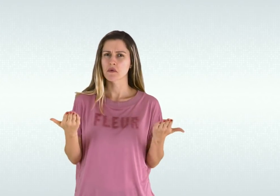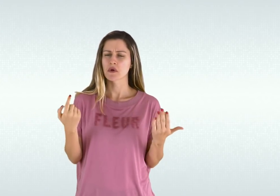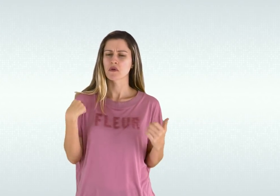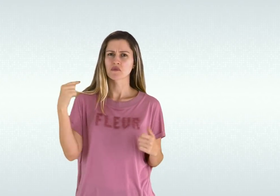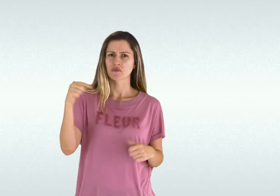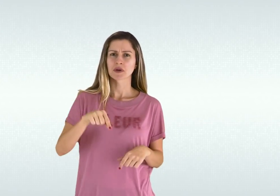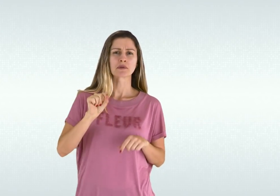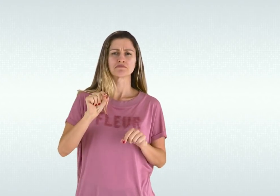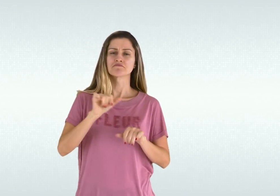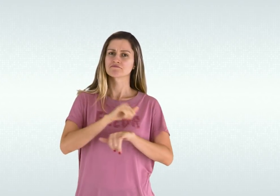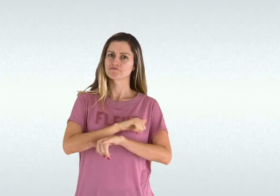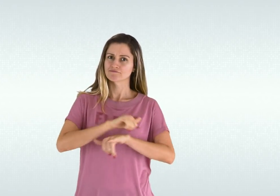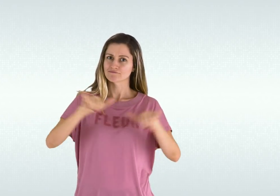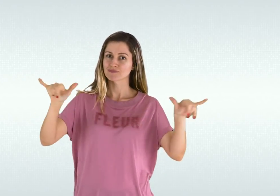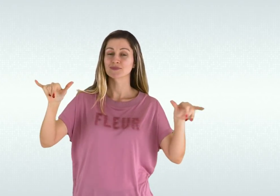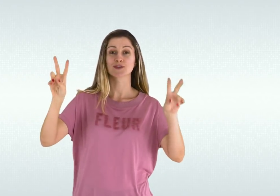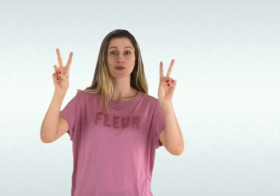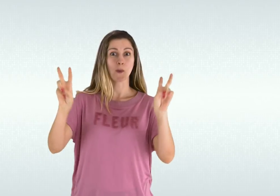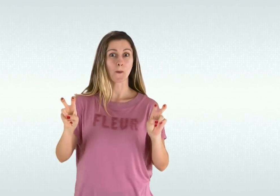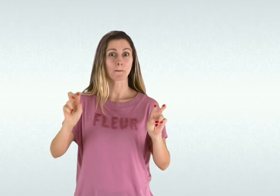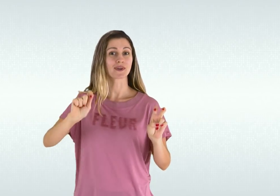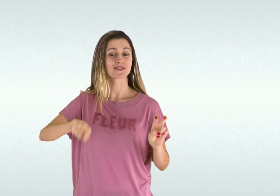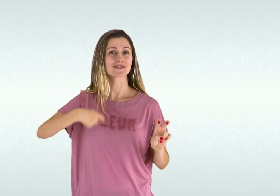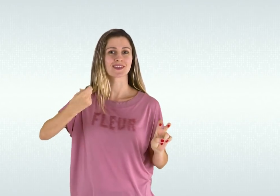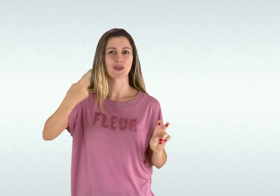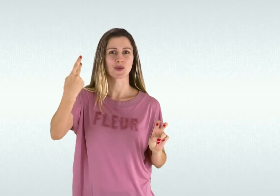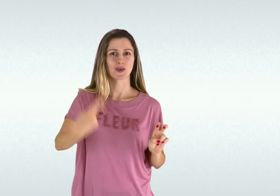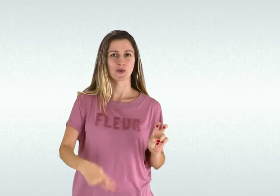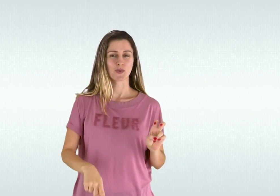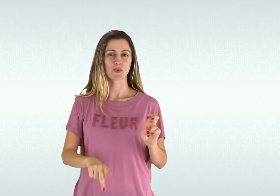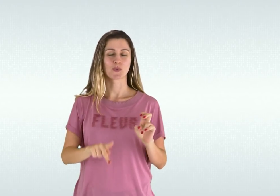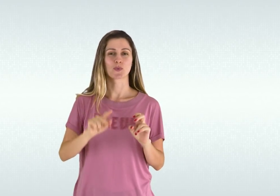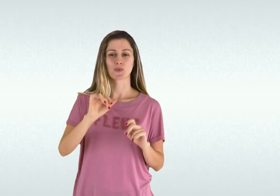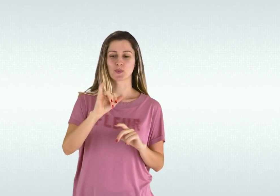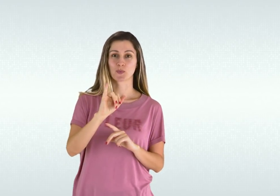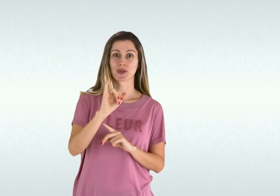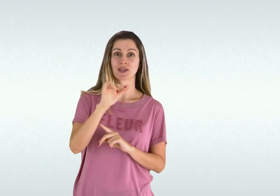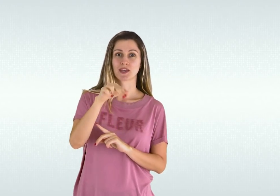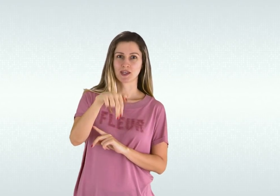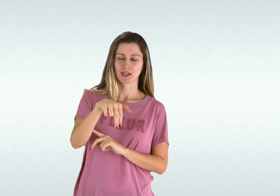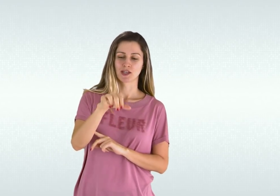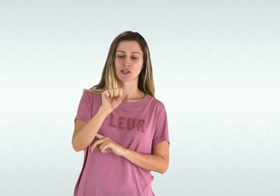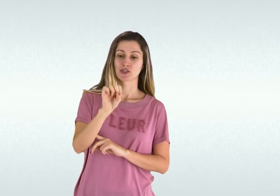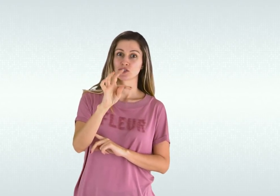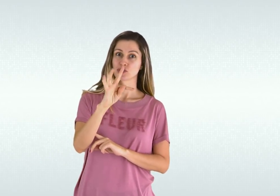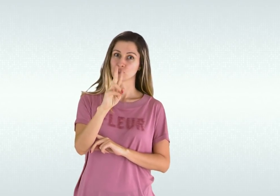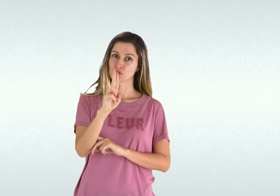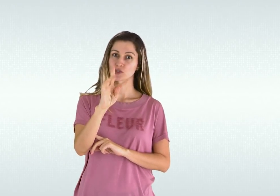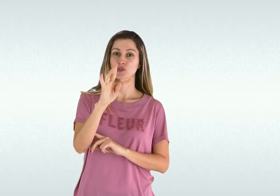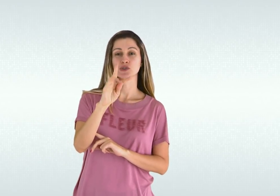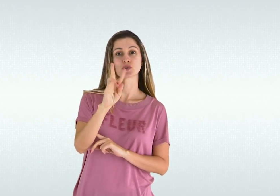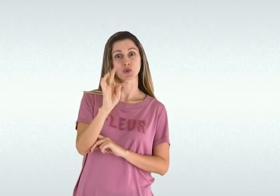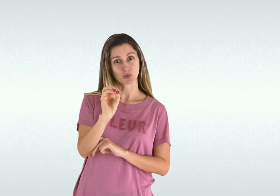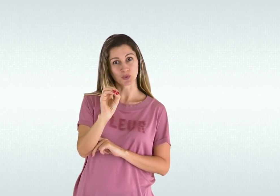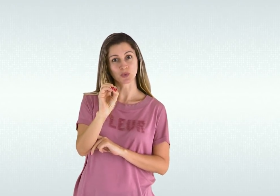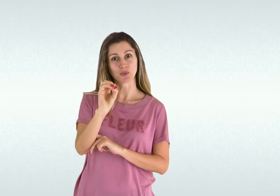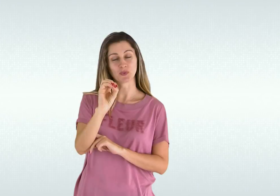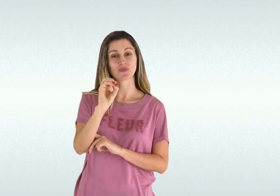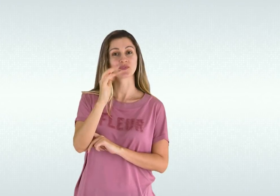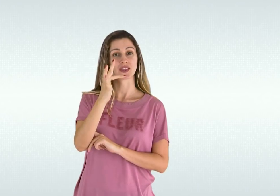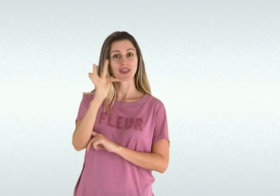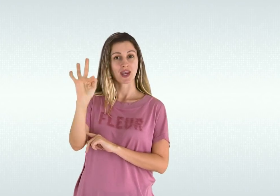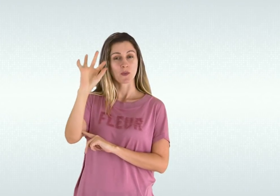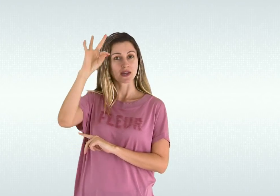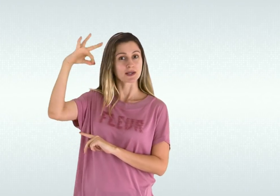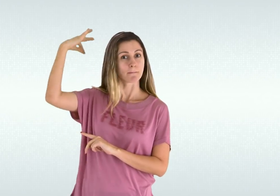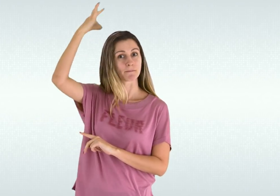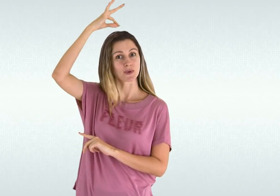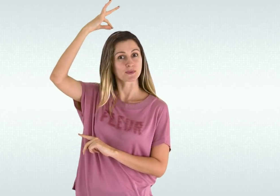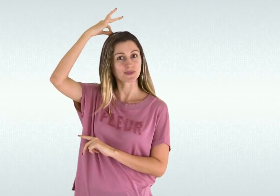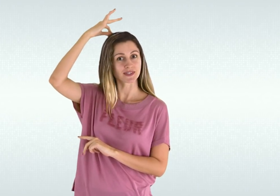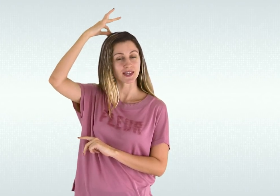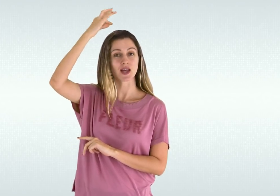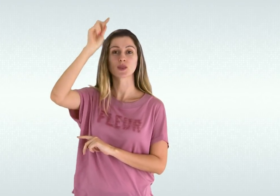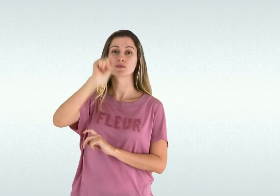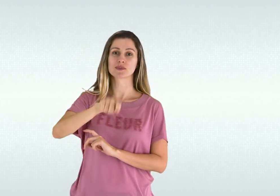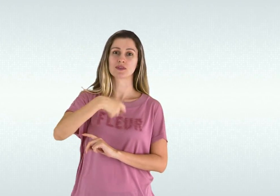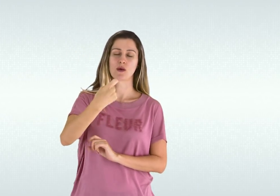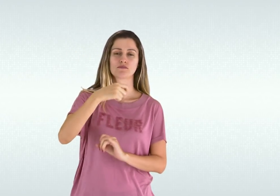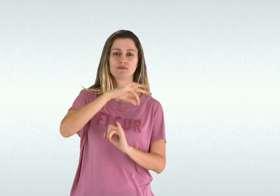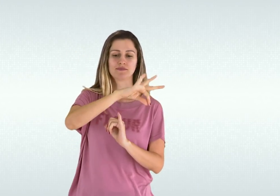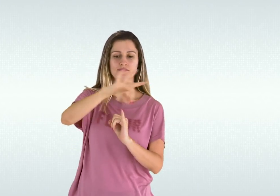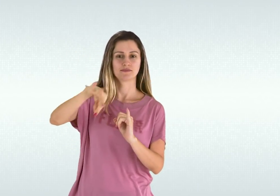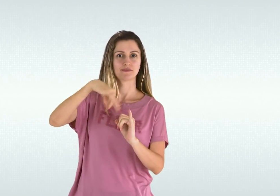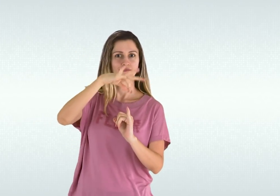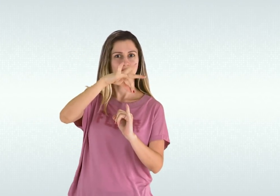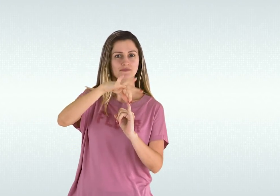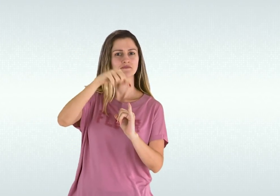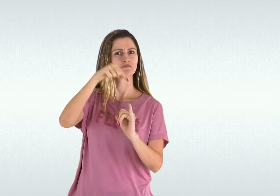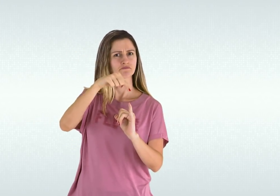Qual a minha finalidade aqui? É falar sobre o sinal que identifica o Instituto Federal do Espírito Santo, esse aqui.